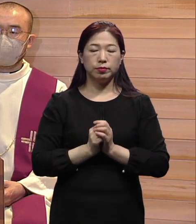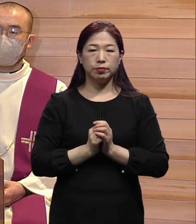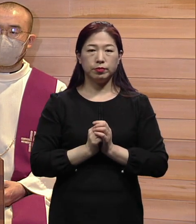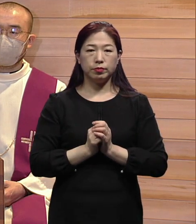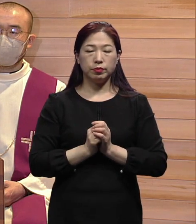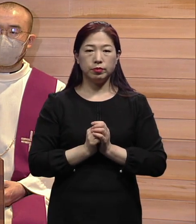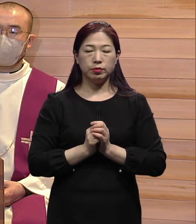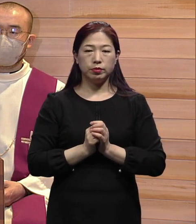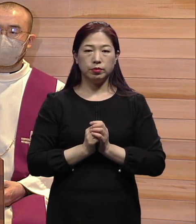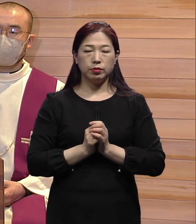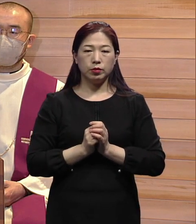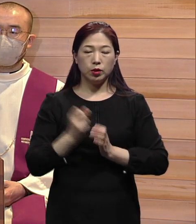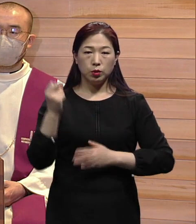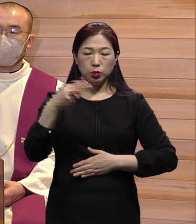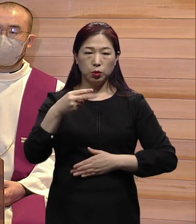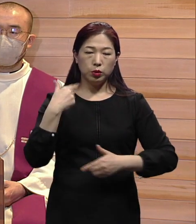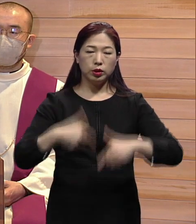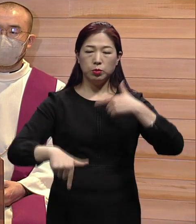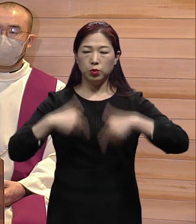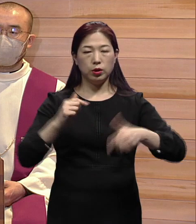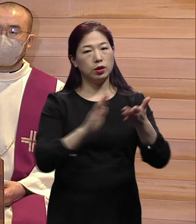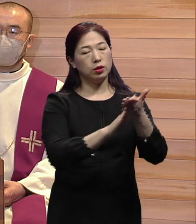그리고 이러한 기쁨과 찬미는 오늘